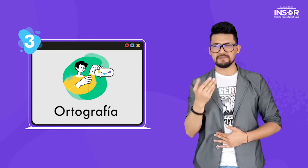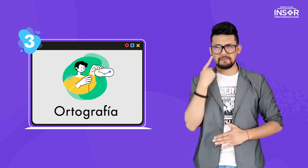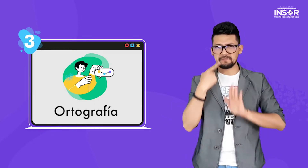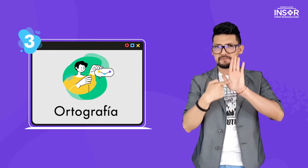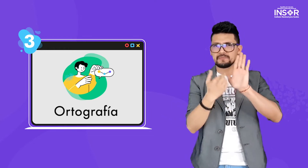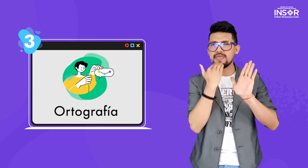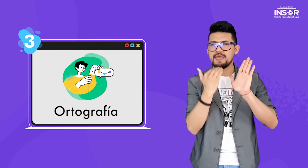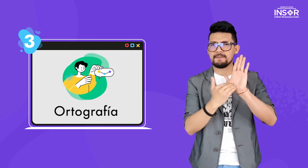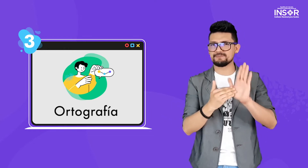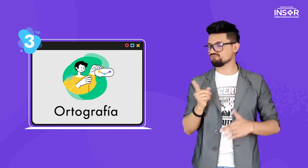Veamos un ejemplo: